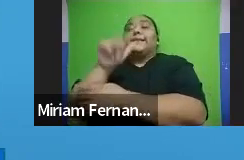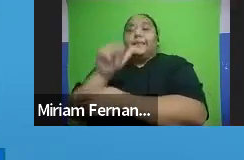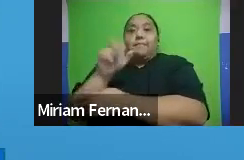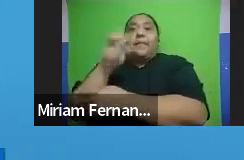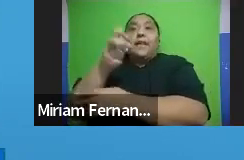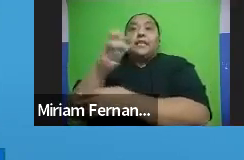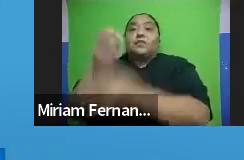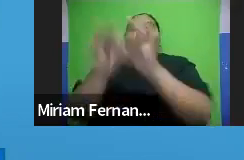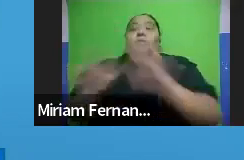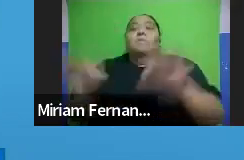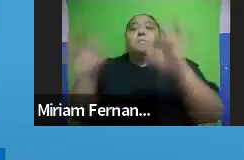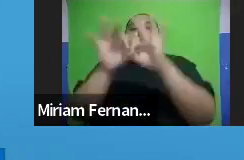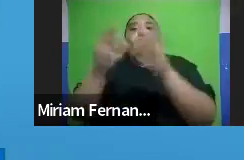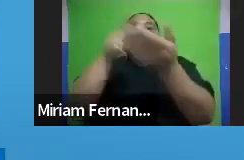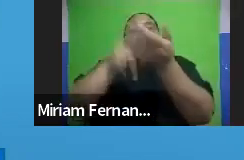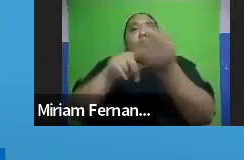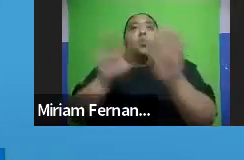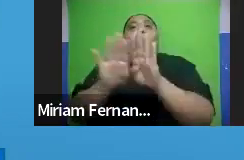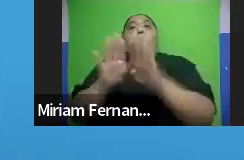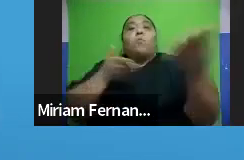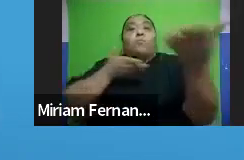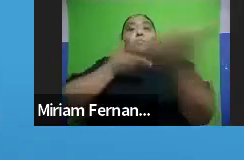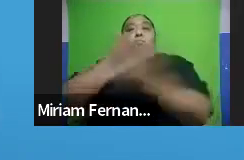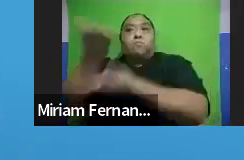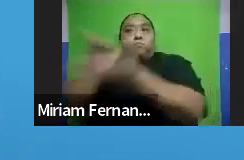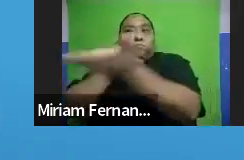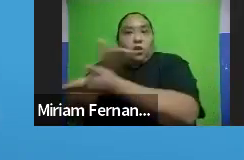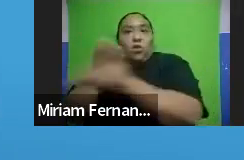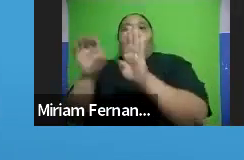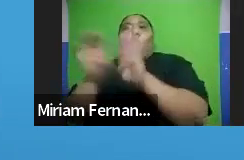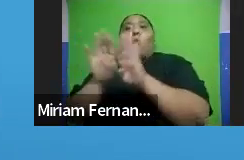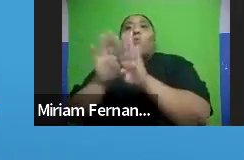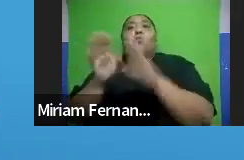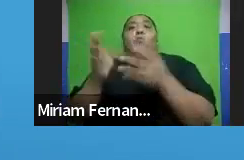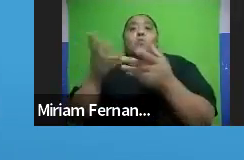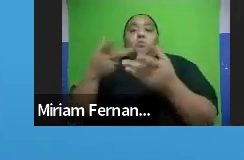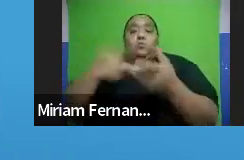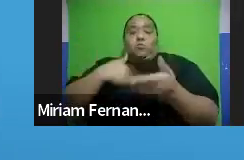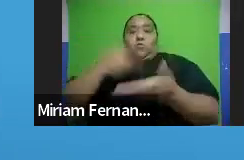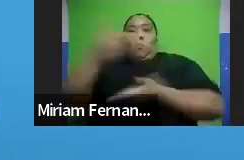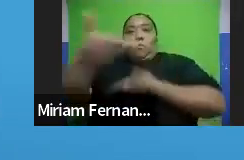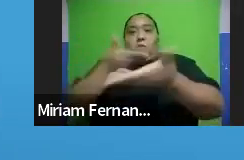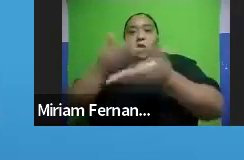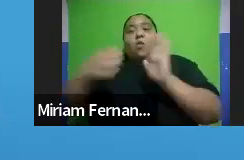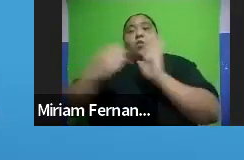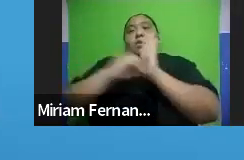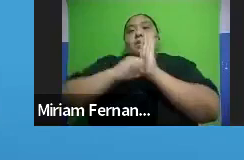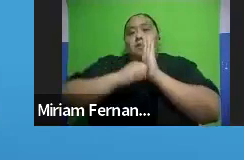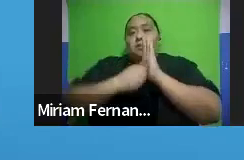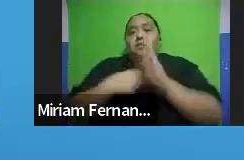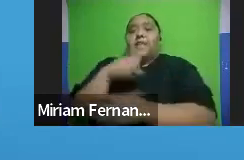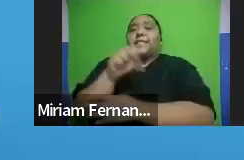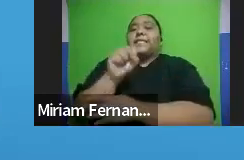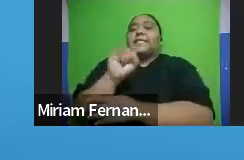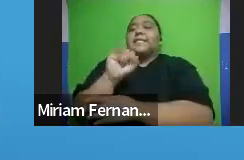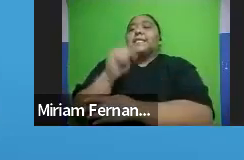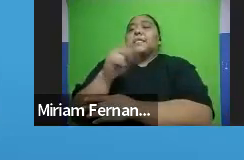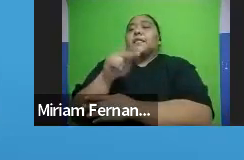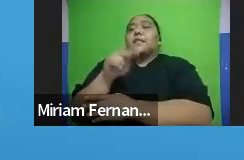do, es en activa, es do, es en activa, es decir, que lo que importa es cómo yo, a interactuar yo, a interactuar con estos siglos Y